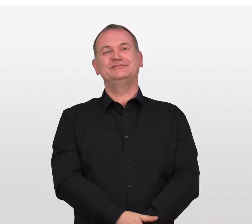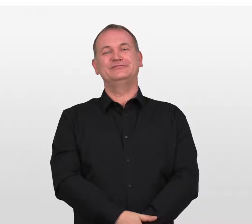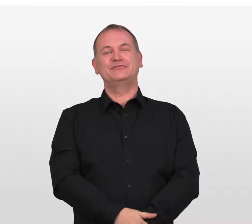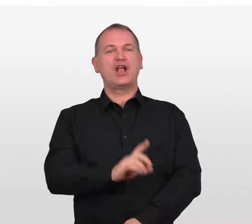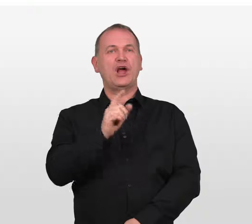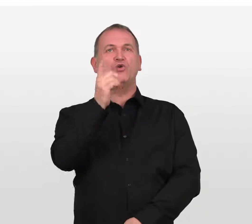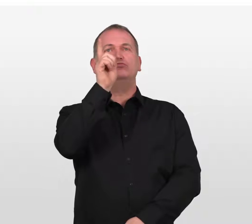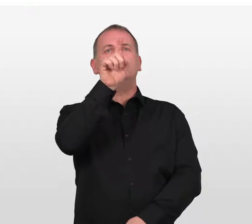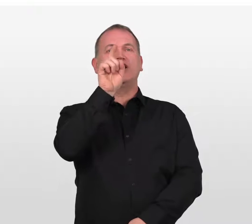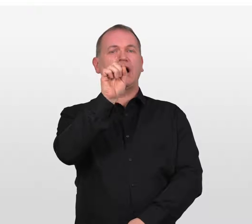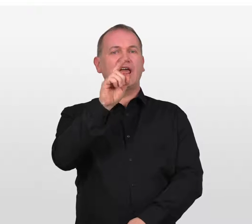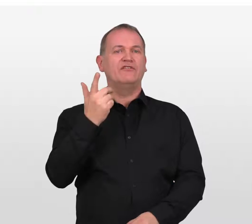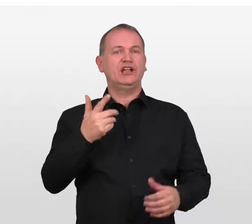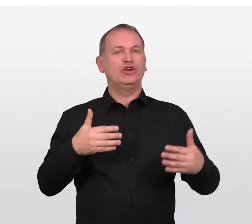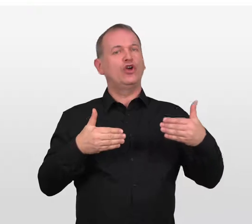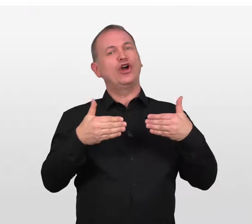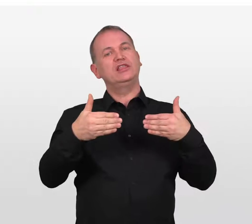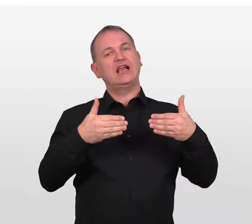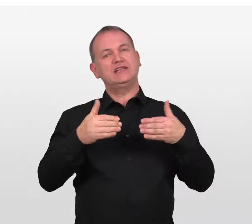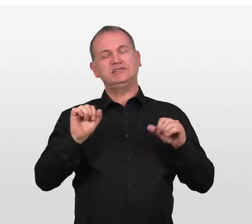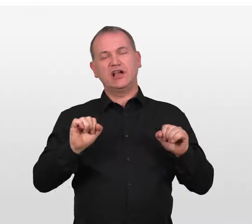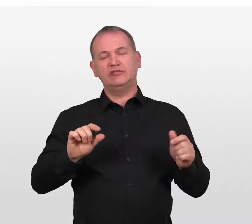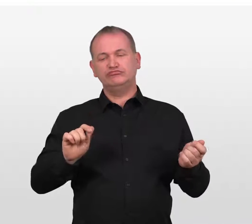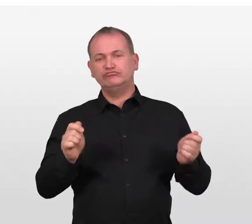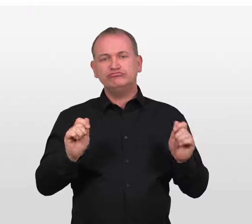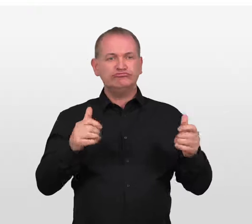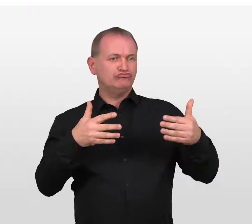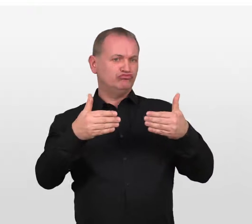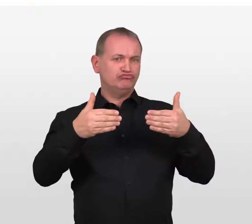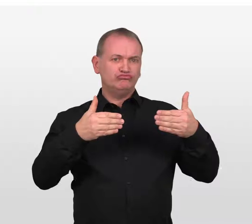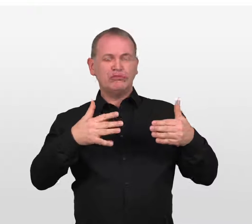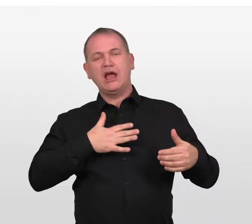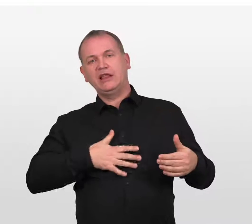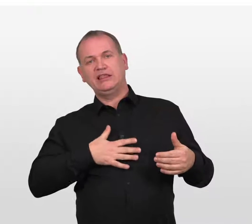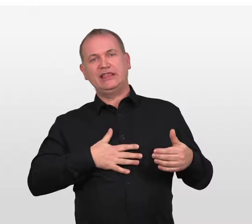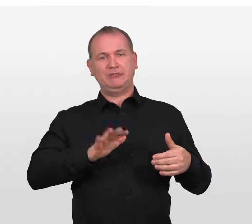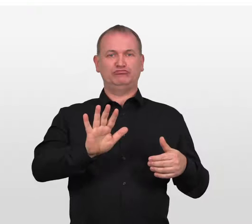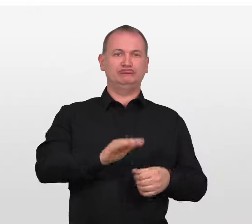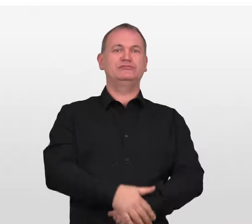den Kontrast ändern